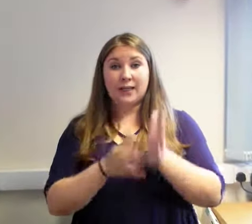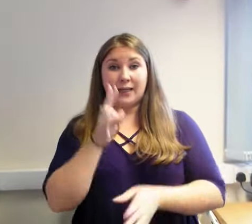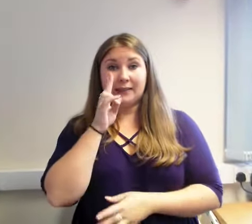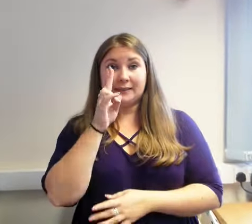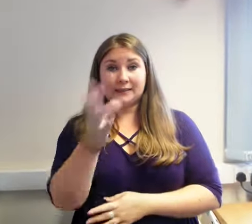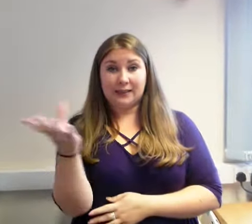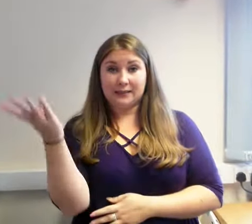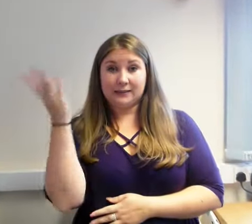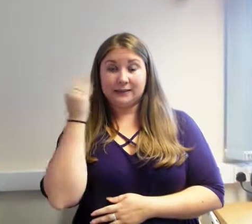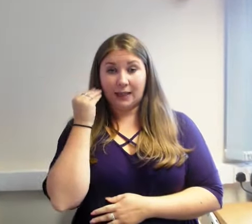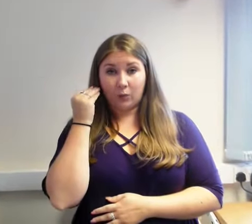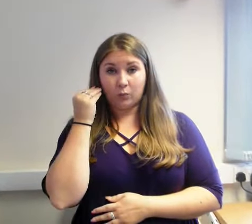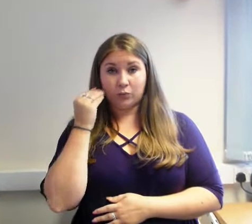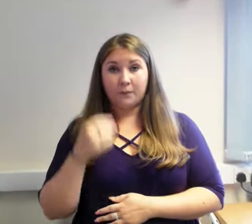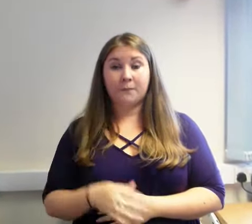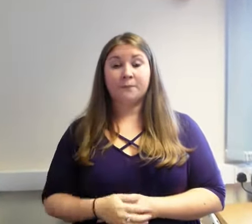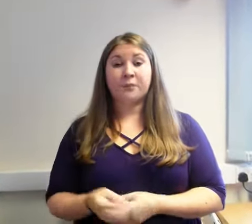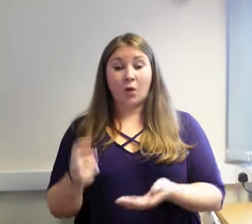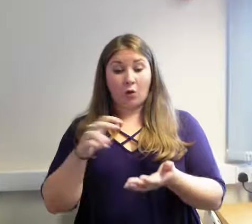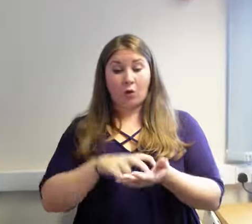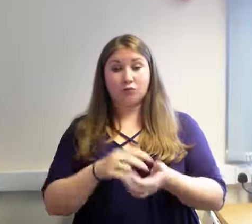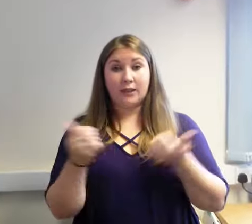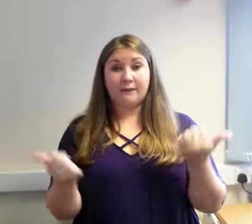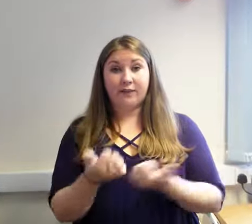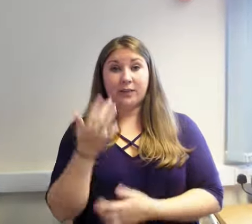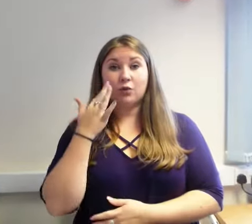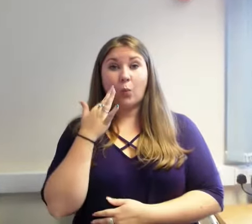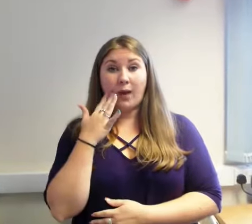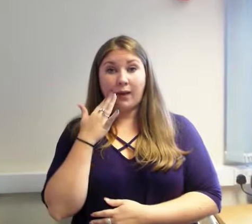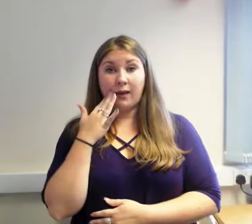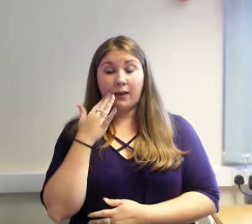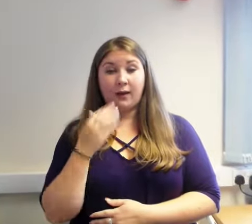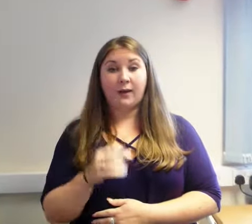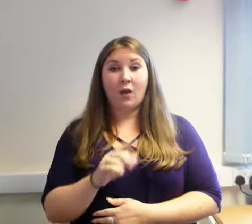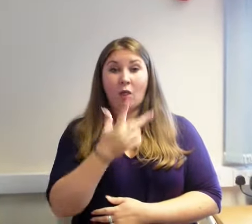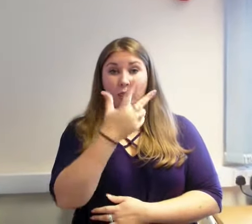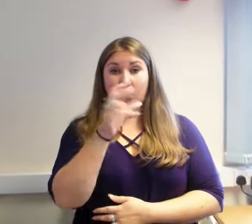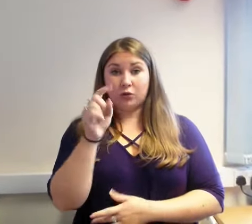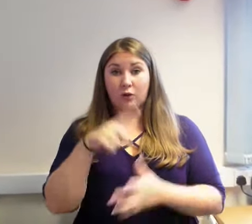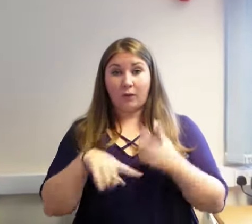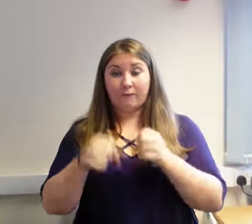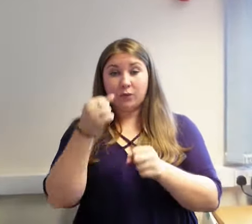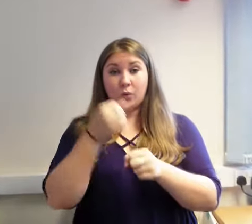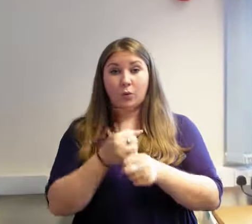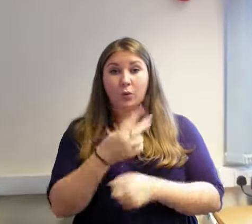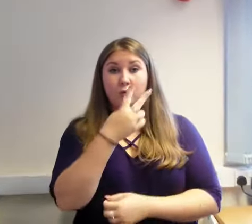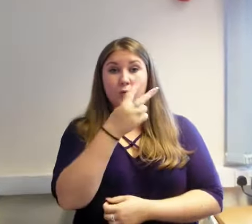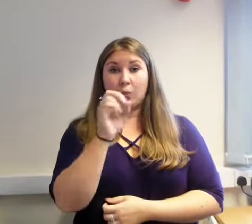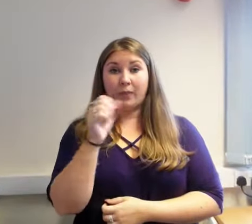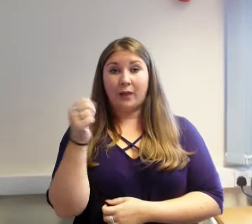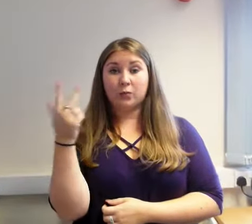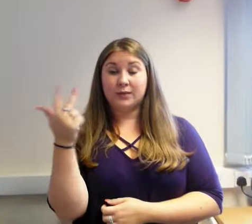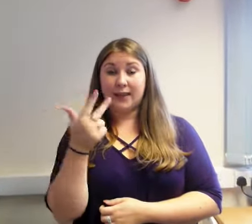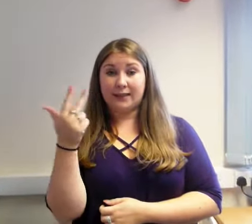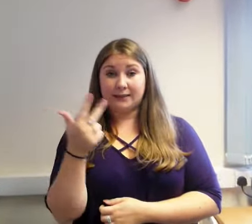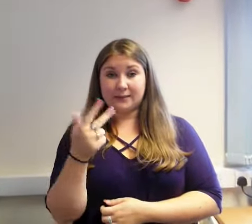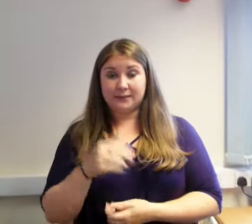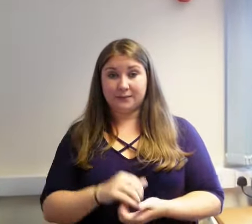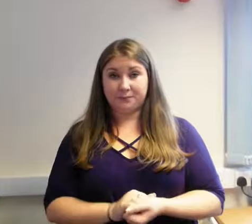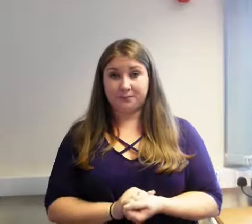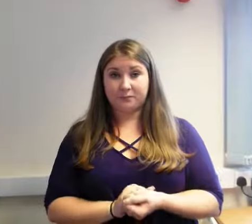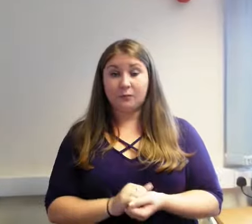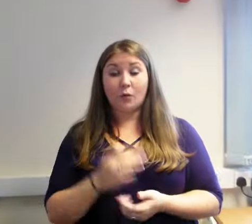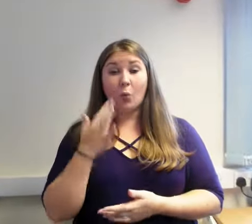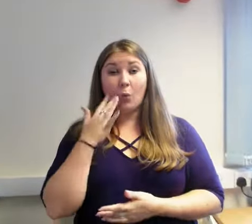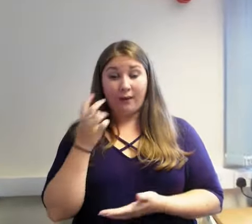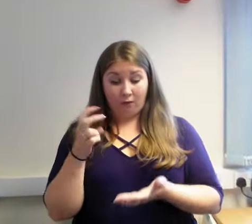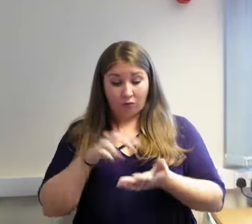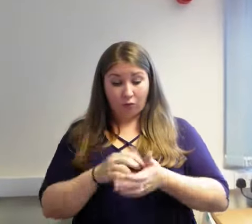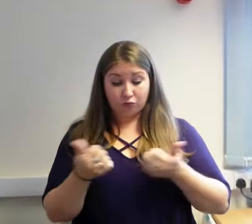Darparwyd y gwasanaeth hwn gan Ganolfan Arwyddo-Golwg-Sain er 2016. Mae'r contract yn dod i ben ar y 30ain Awst, 2018.